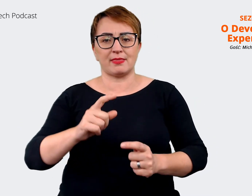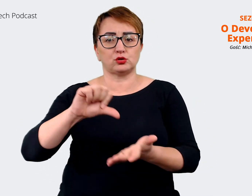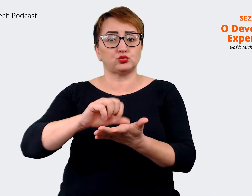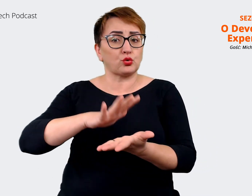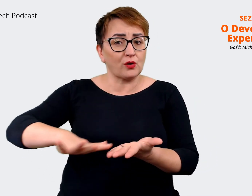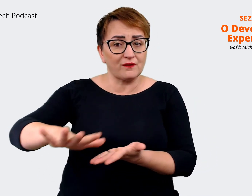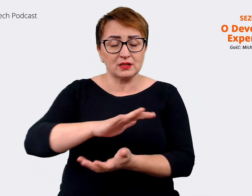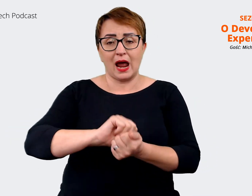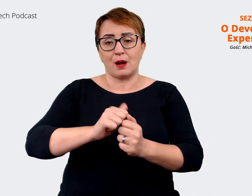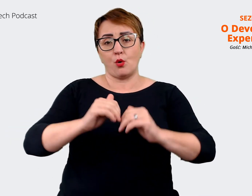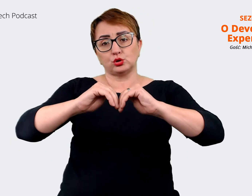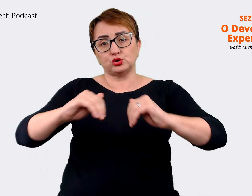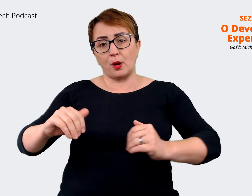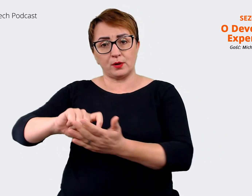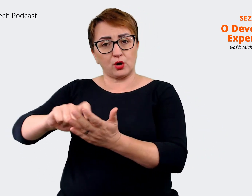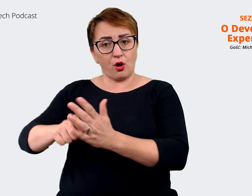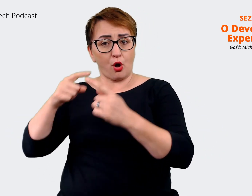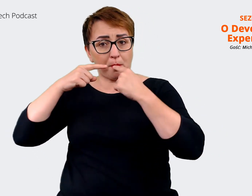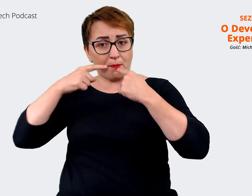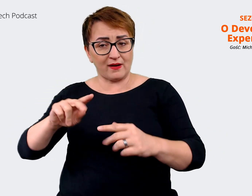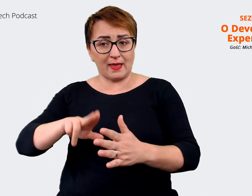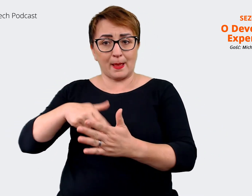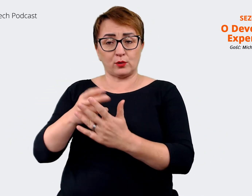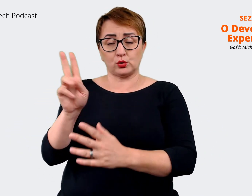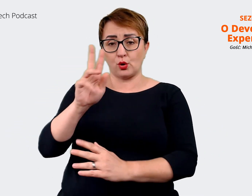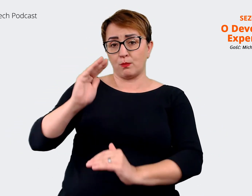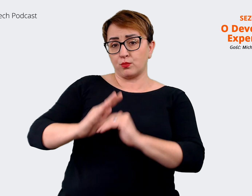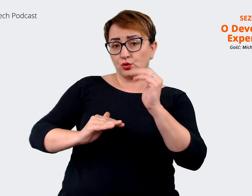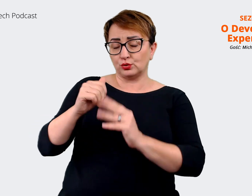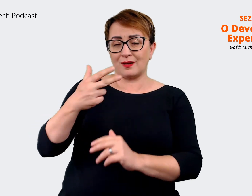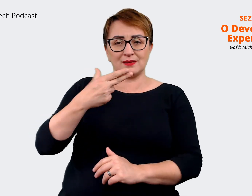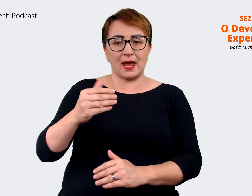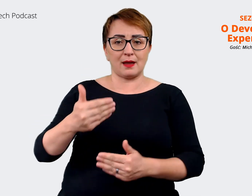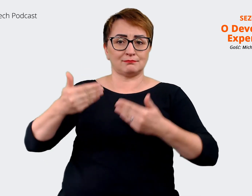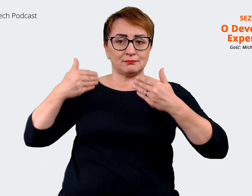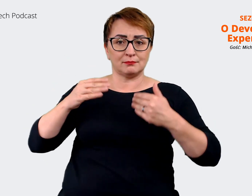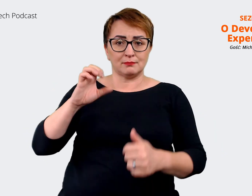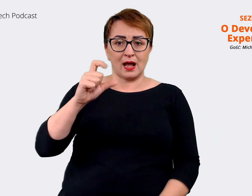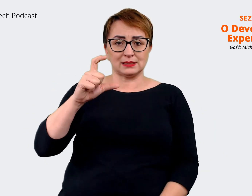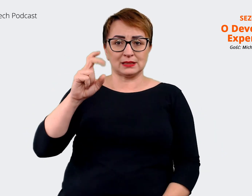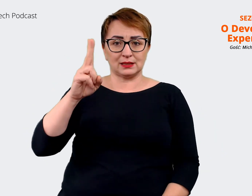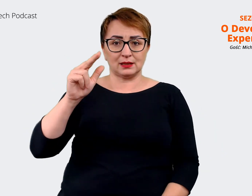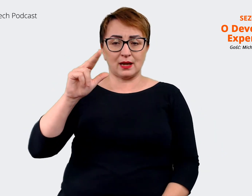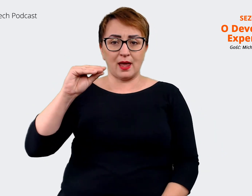jest osobny klocek odpowiadający za to, że ktoś np. buduje nie backendowe, ale frontowe serwisy,